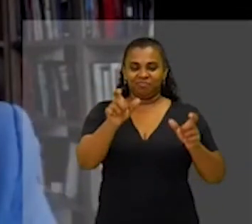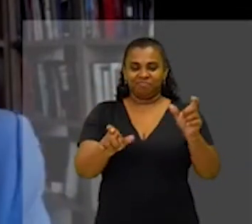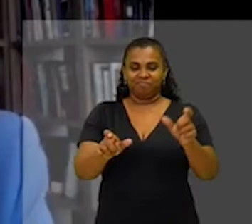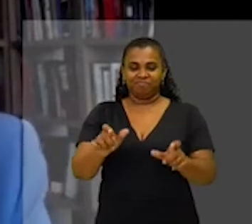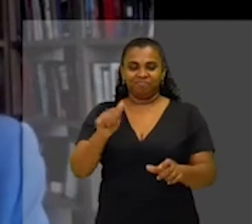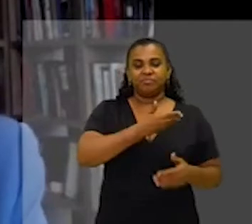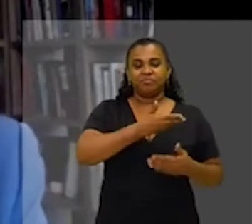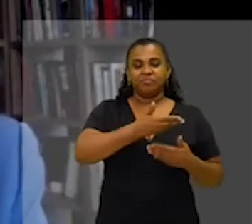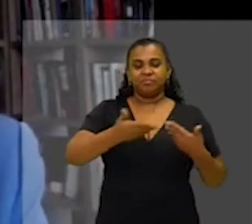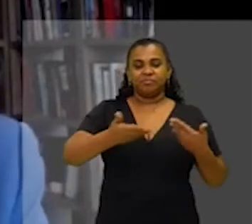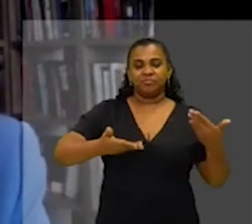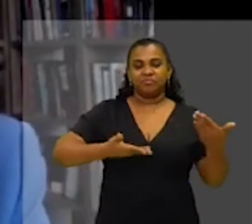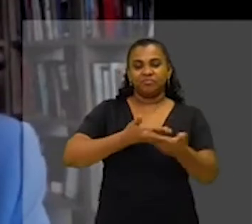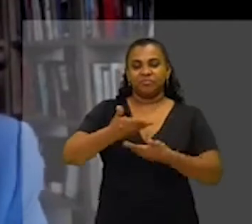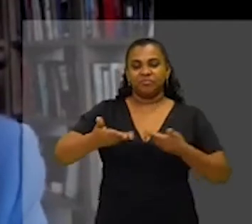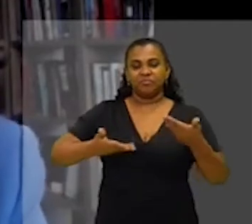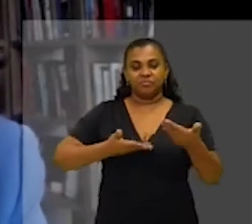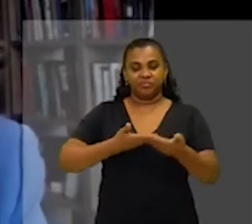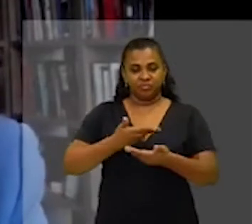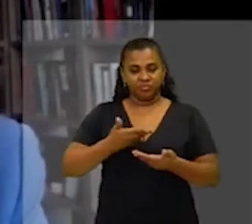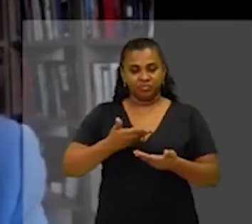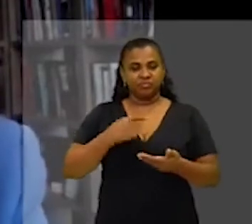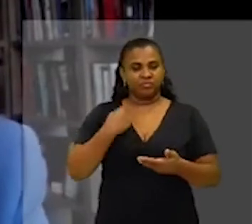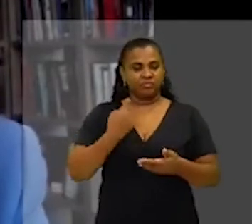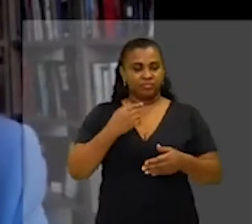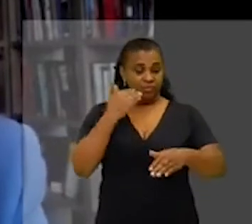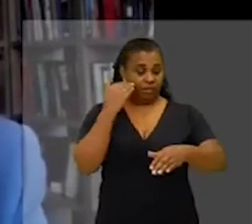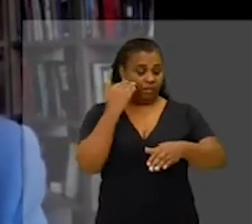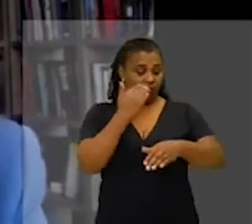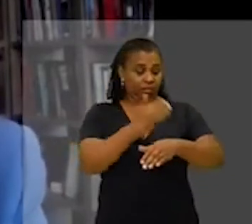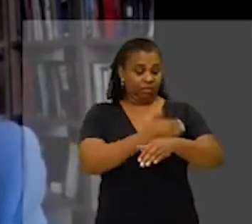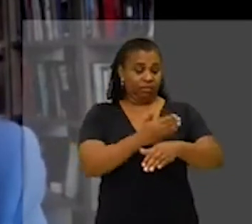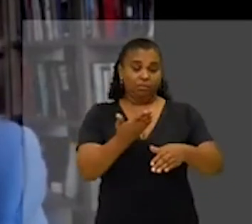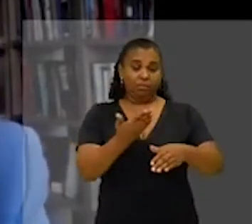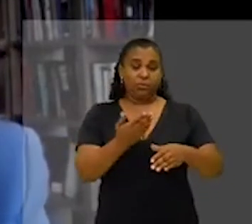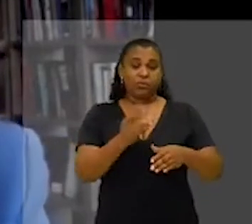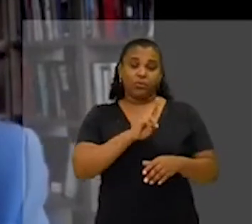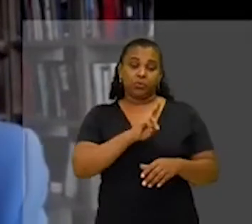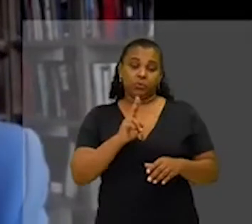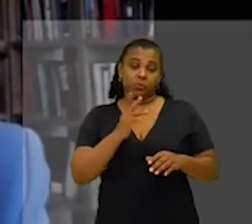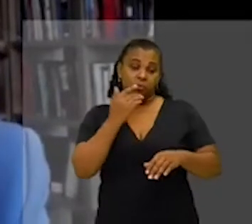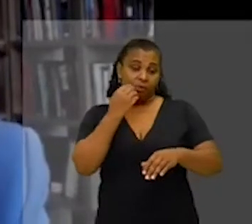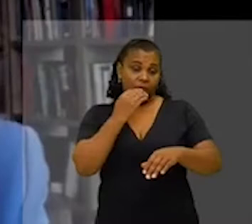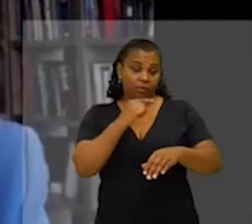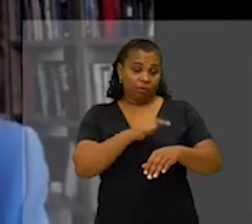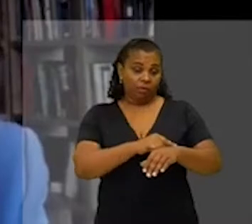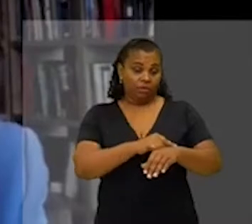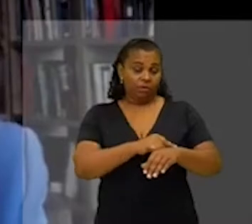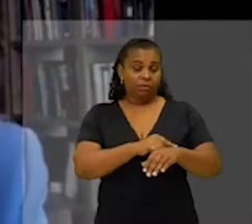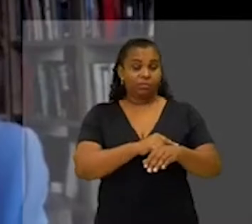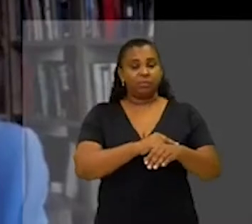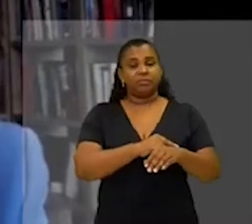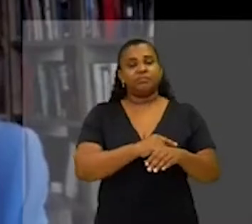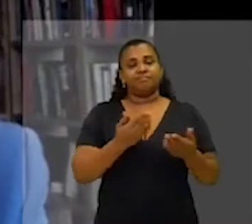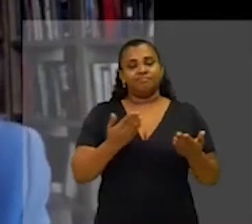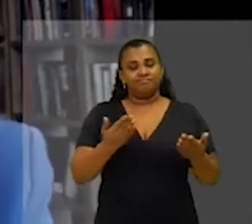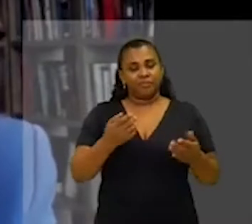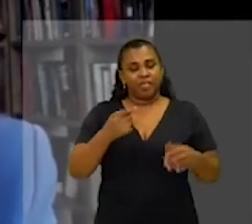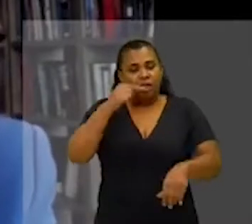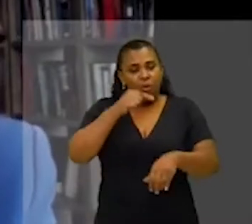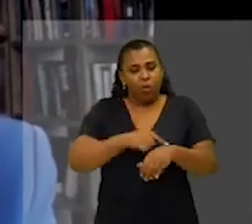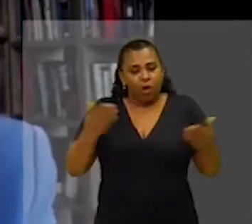e para Ferreira pois o tempo urge E aí nome dele que eu digo que passa diz inaugurar novos